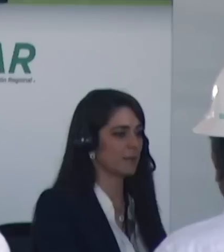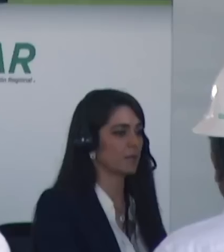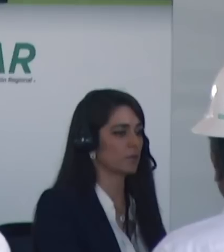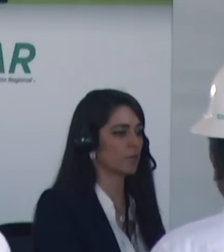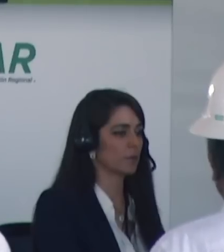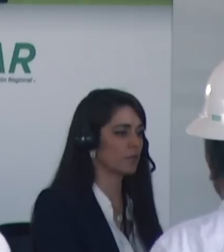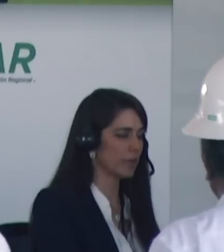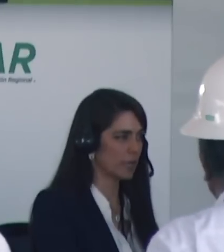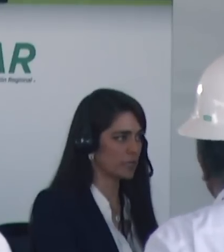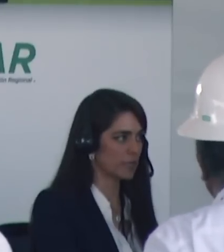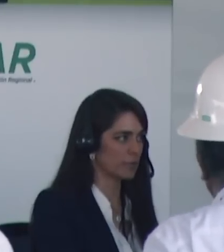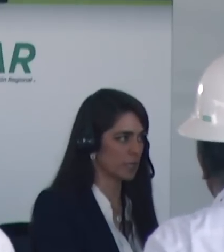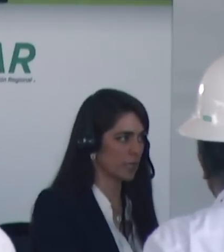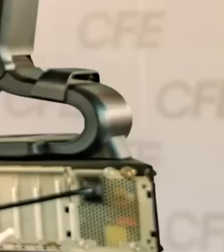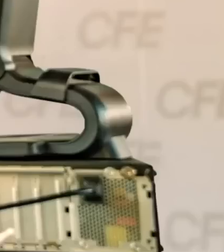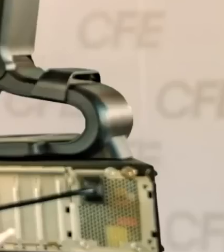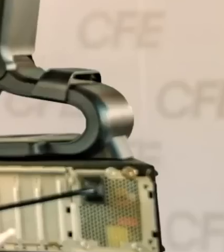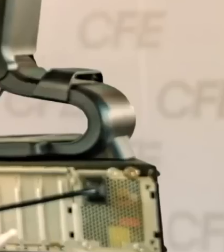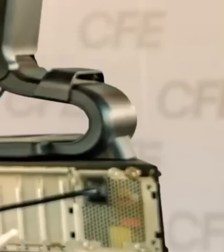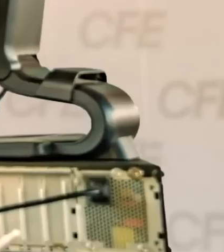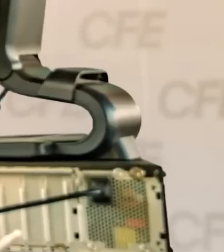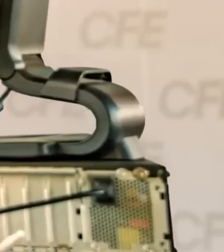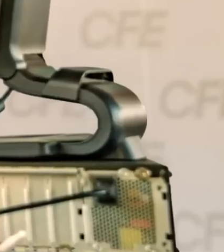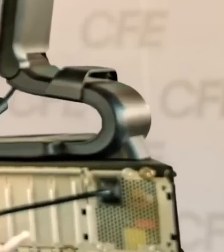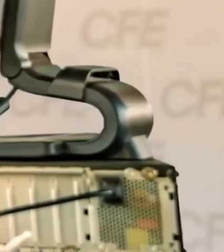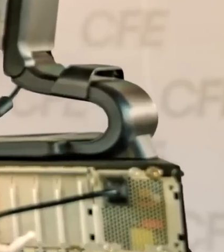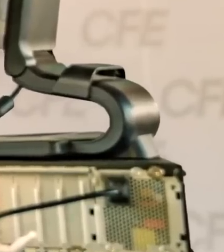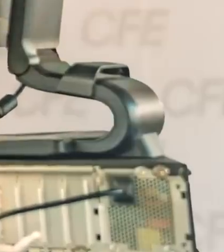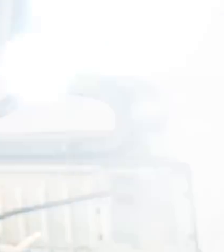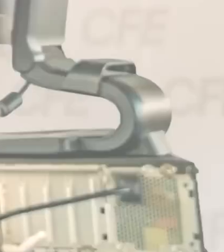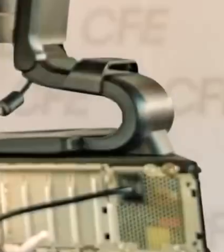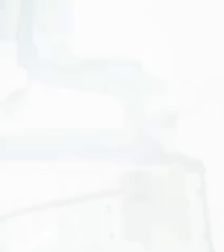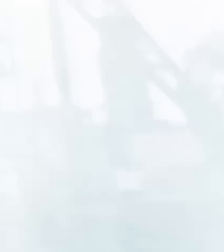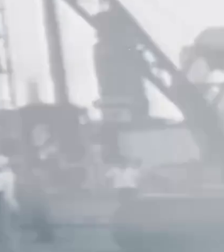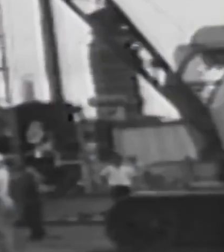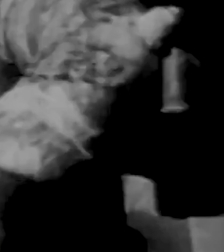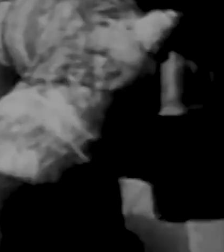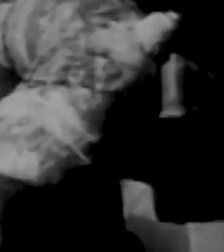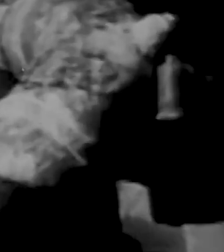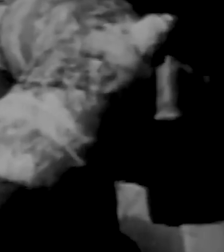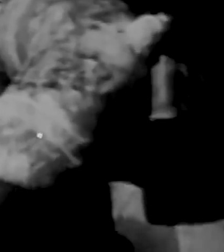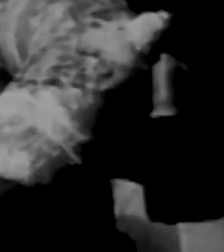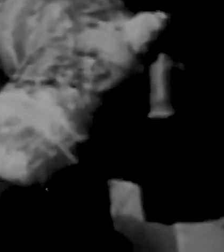el sentido Público de la Comisión Federal de Electricidad y petróleos mexicanos como